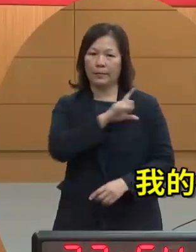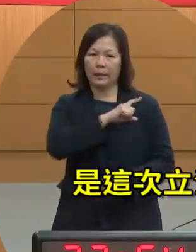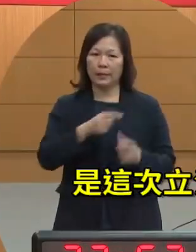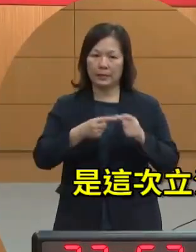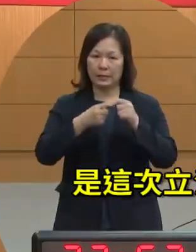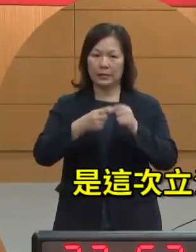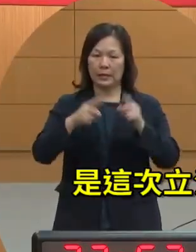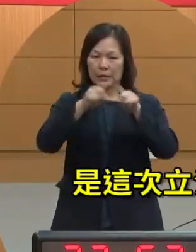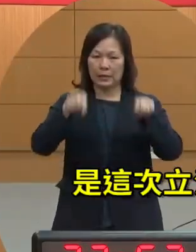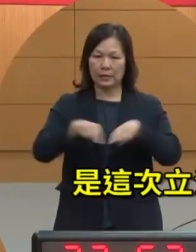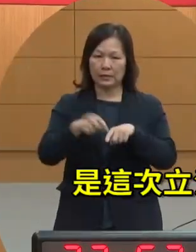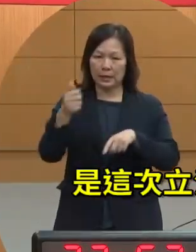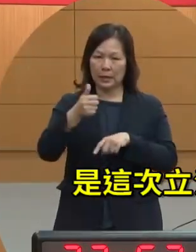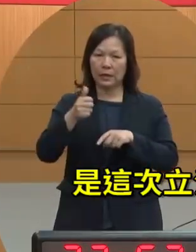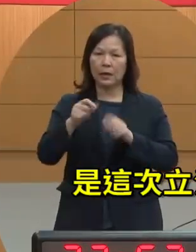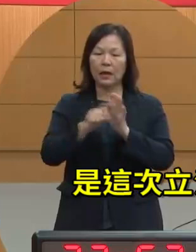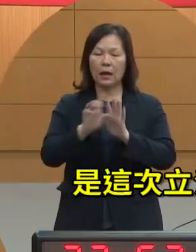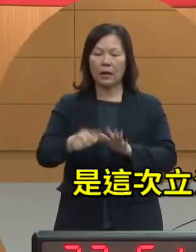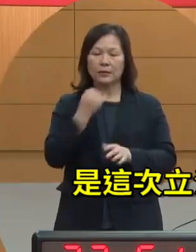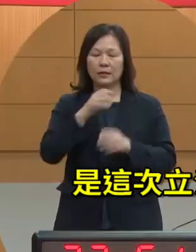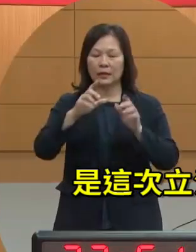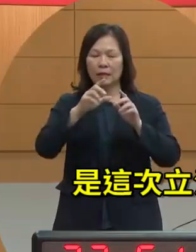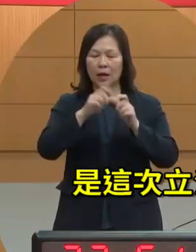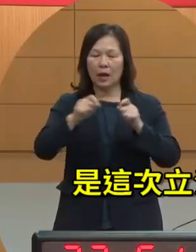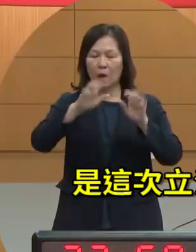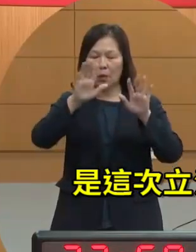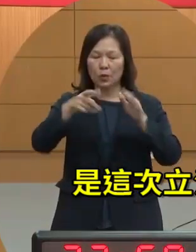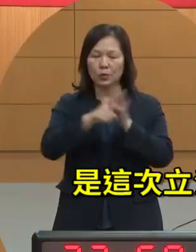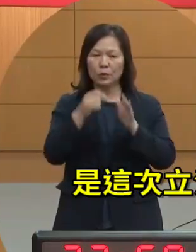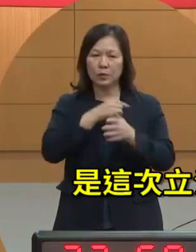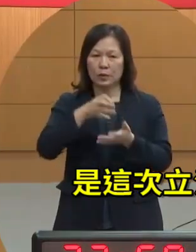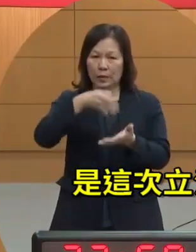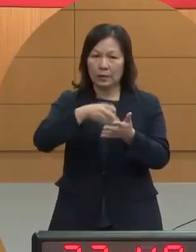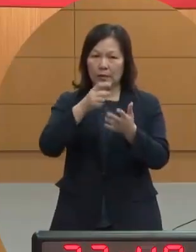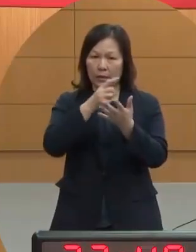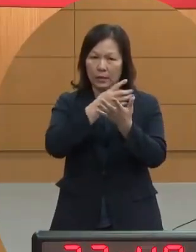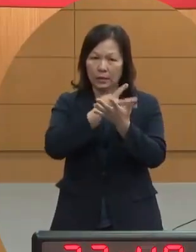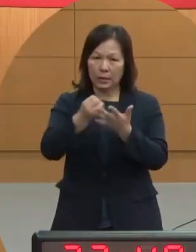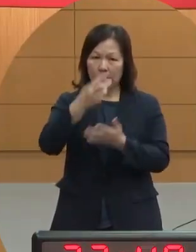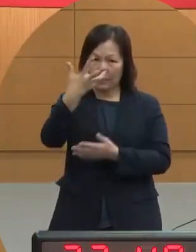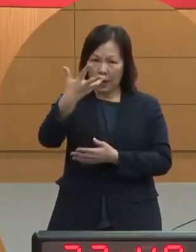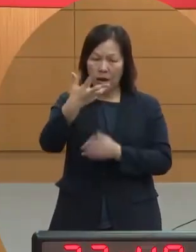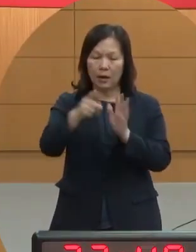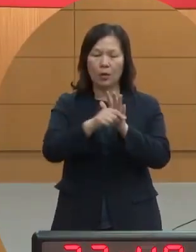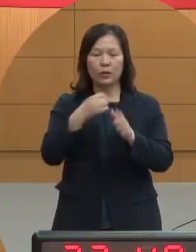是這次立法委員登記的第8號的參選人 我是恆春人